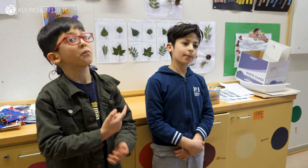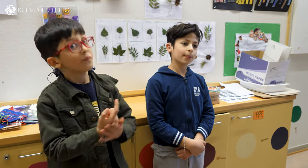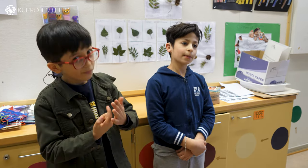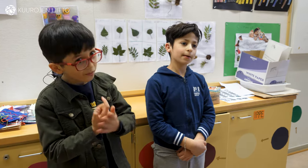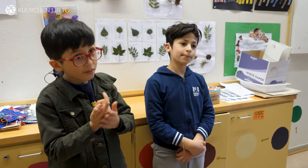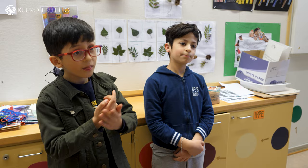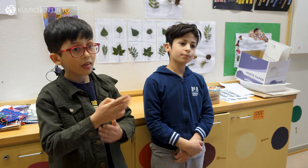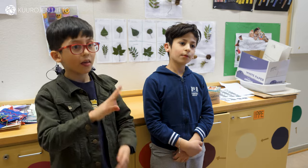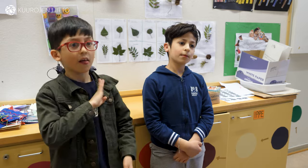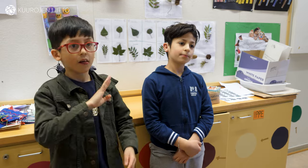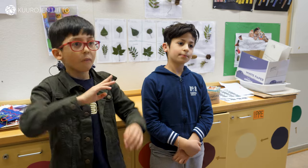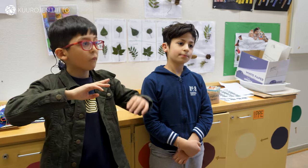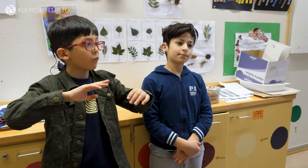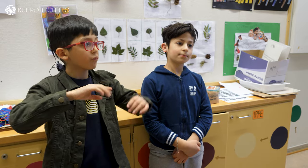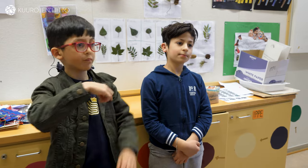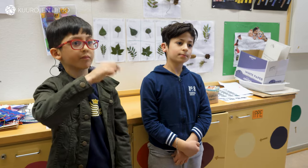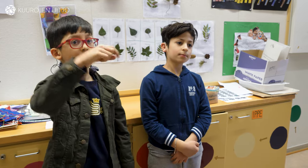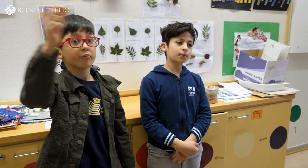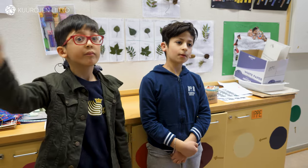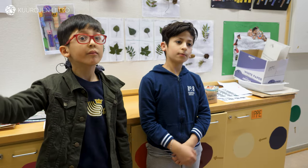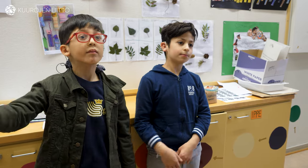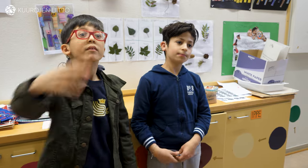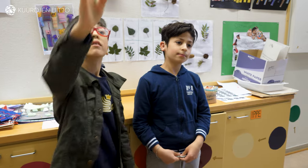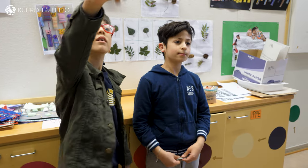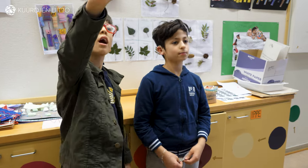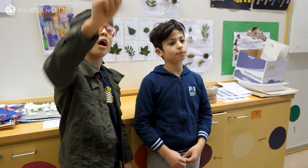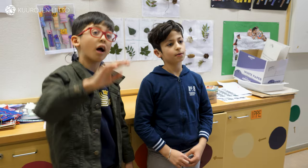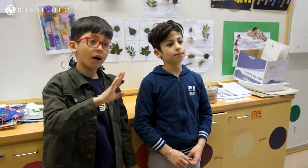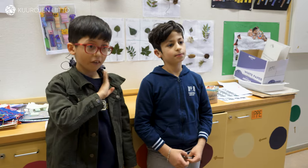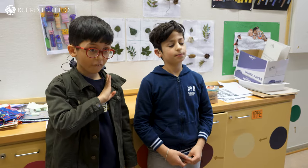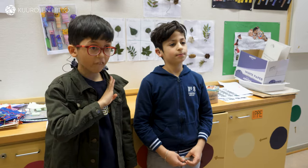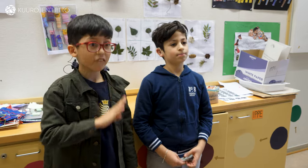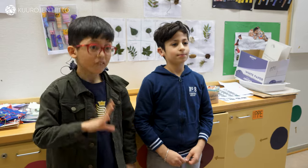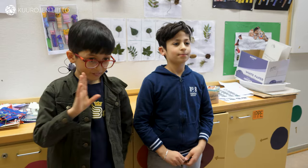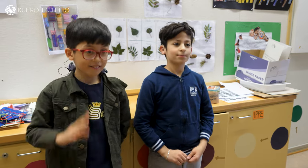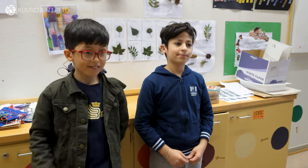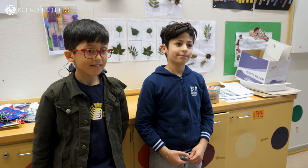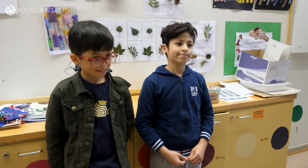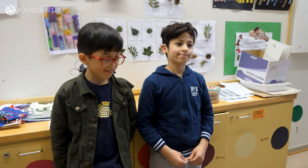Piirrellään ja kirjoitellaan.